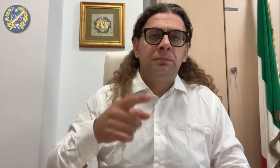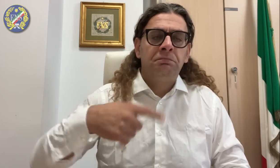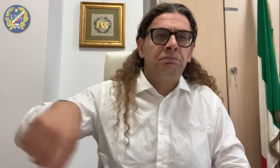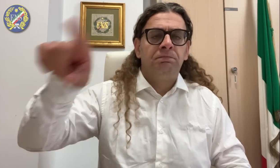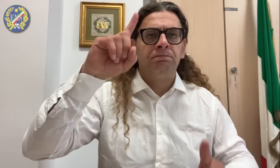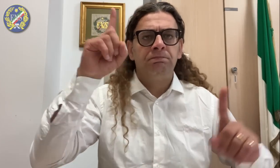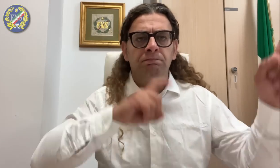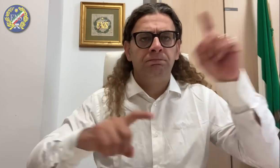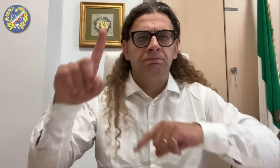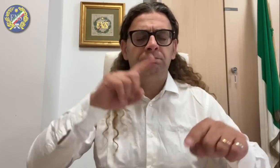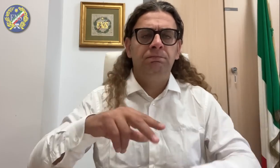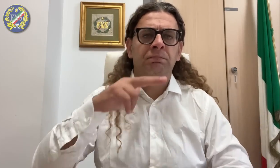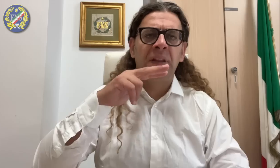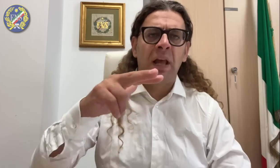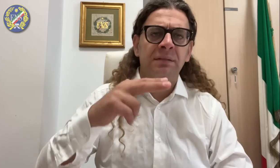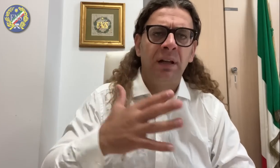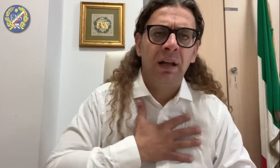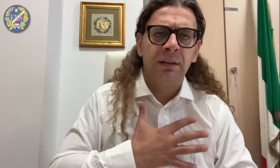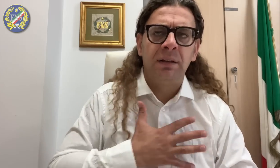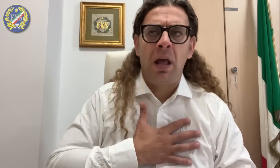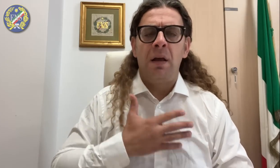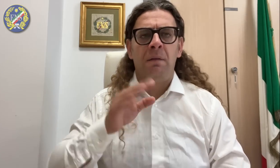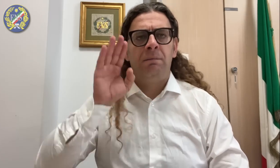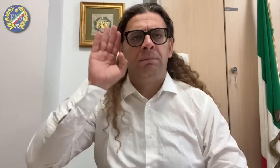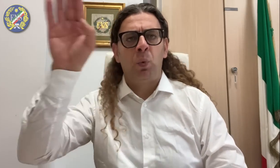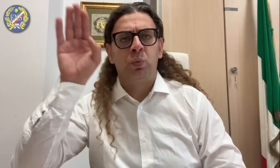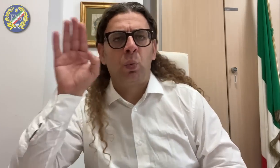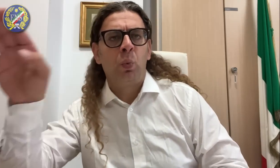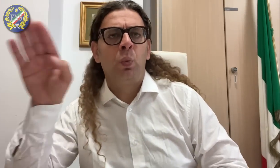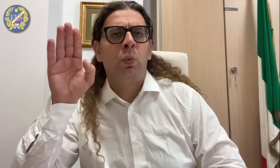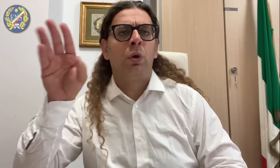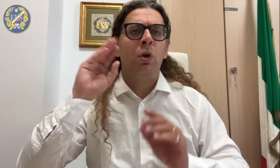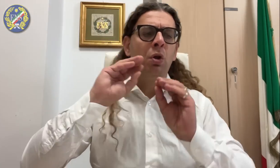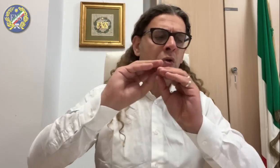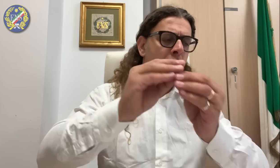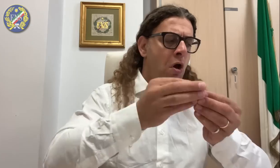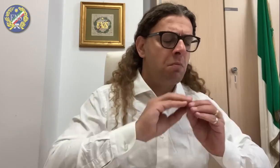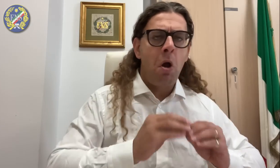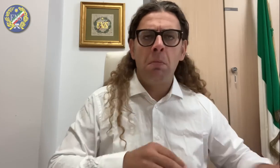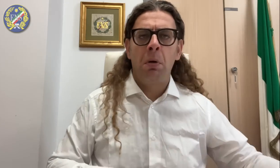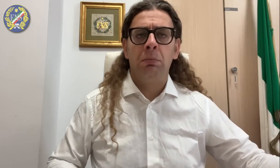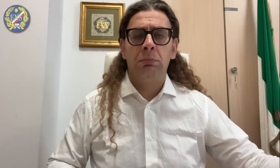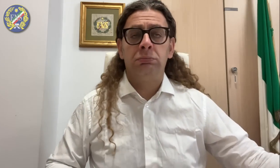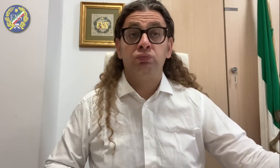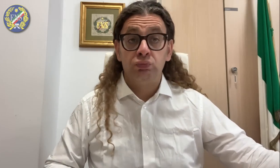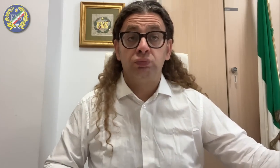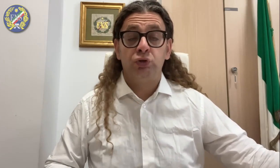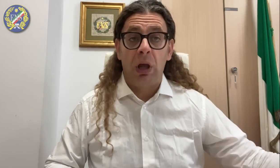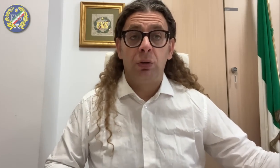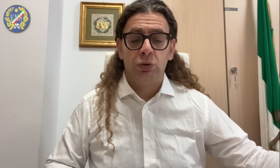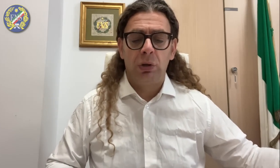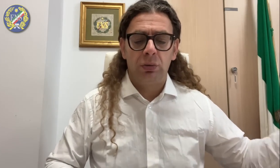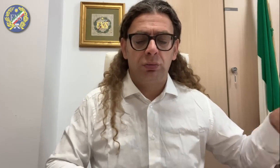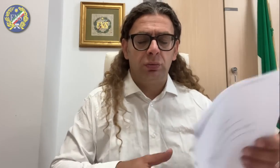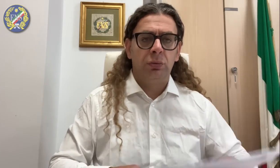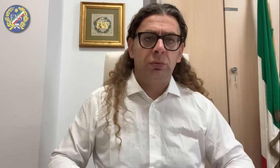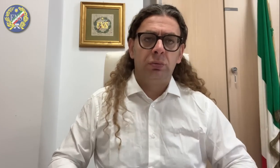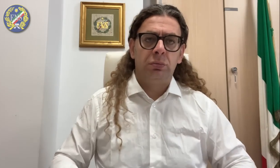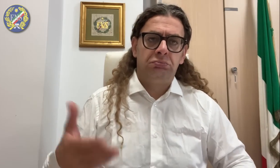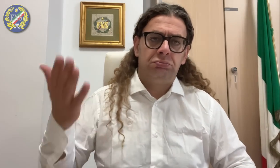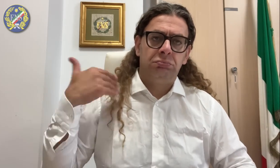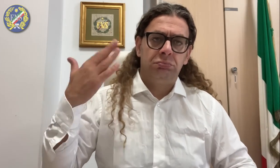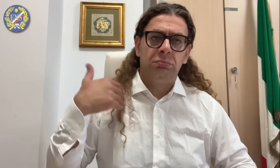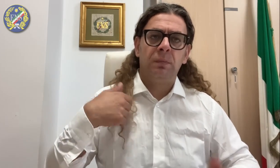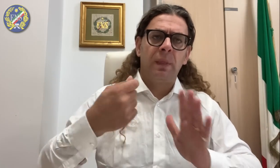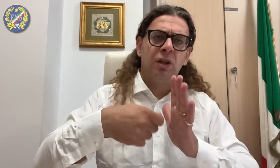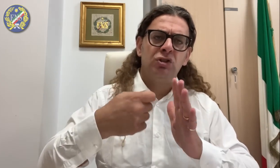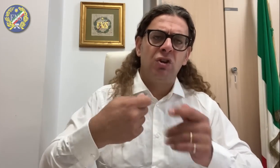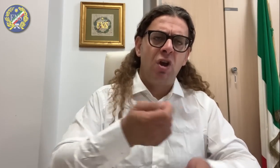Con riferimento alla Terza Età, molte persone hanno espresso le loro preoccupazioni circa il futuro delle persone sorde anziane, preoccupazione certamente condivisibile.